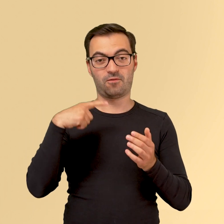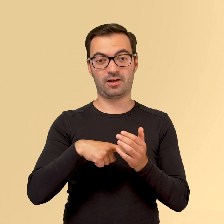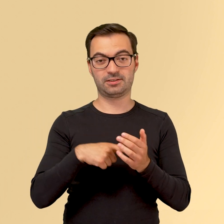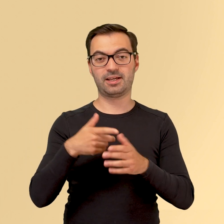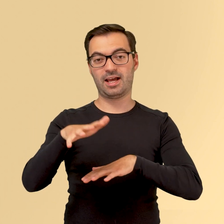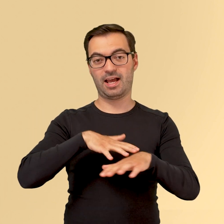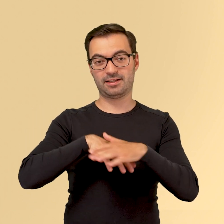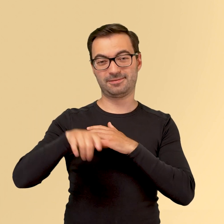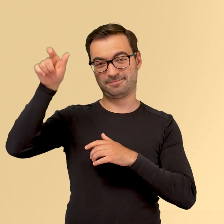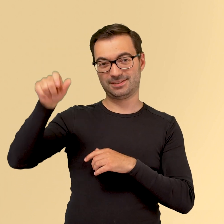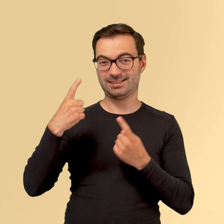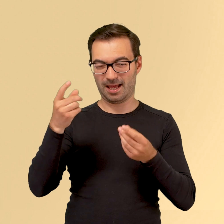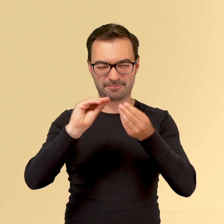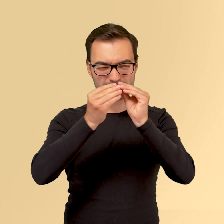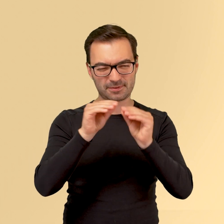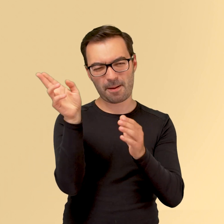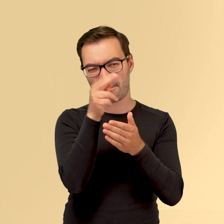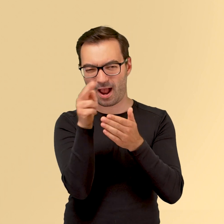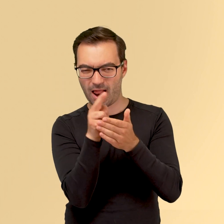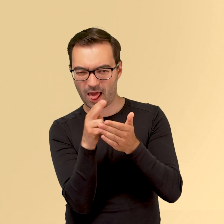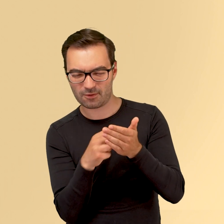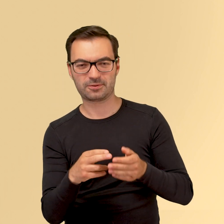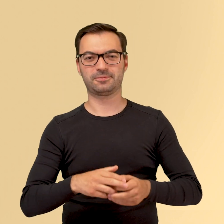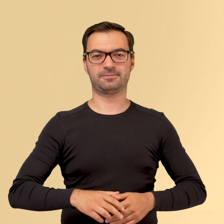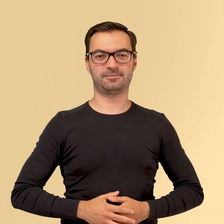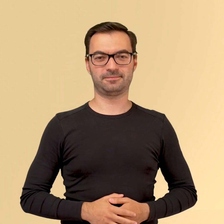przypisuje się własnej ręce tego artysty.